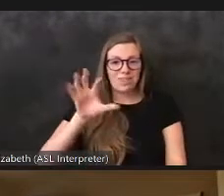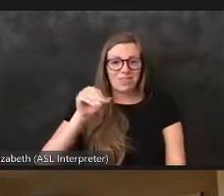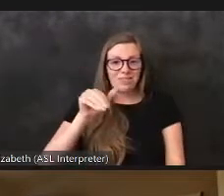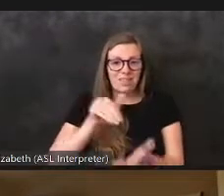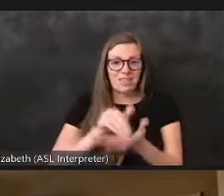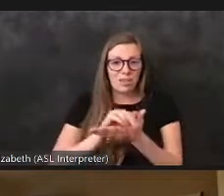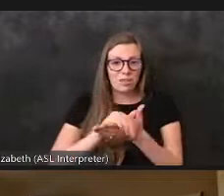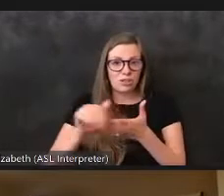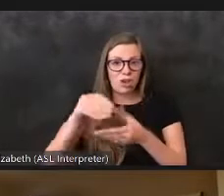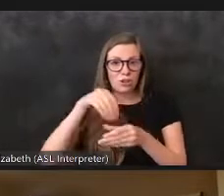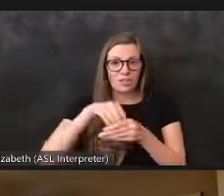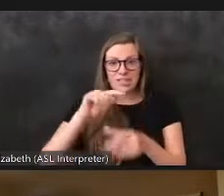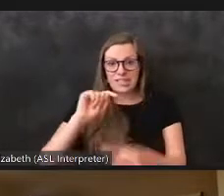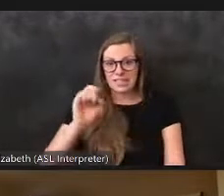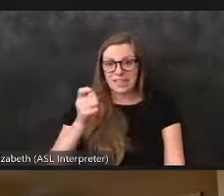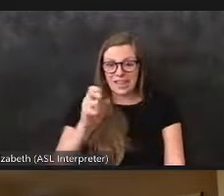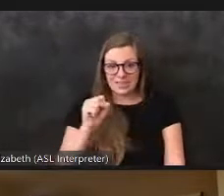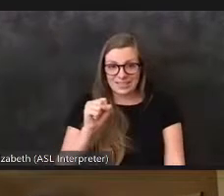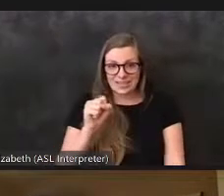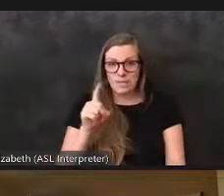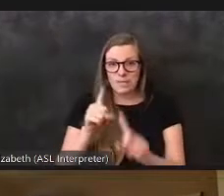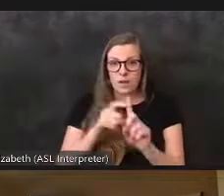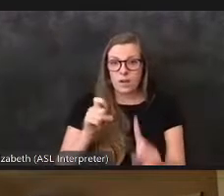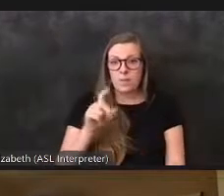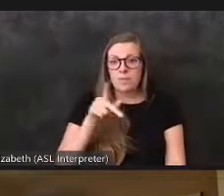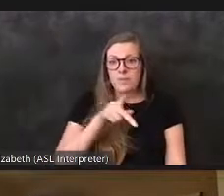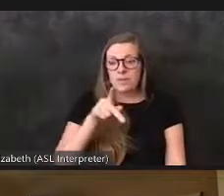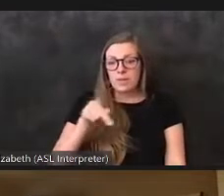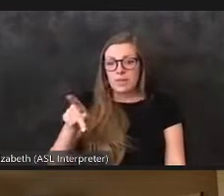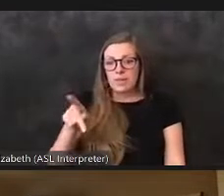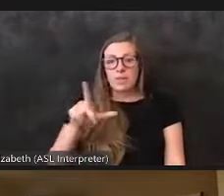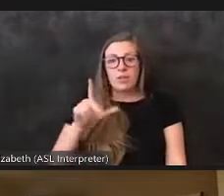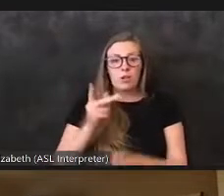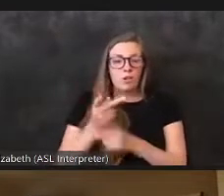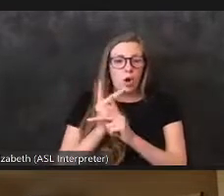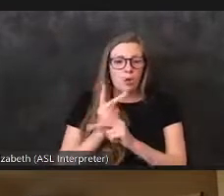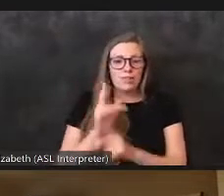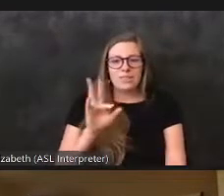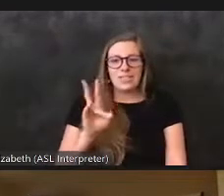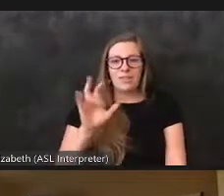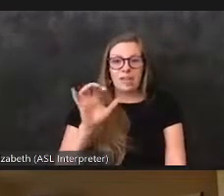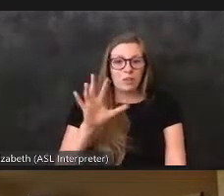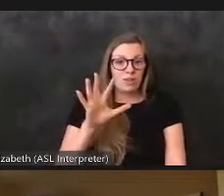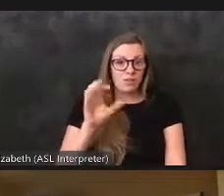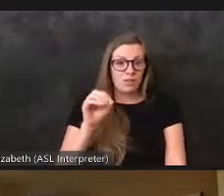Puede liberarse de impuestos para hasta 6000 dólares en impuestos y esas 50 de